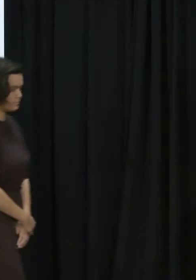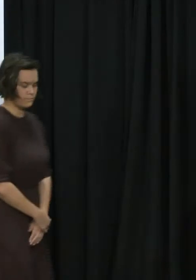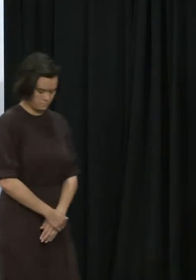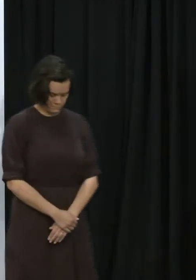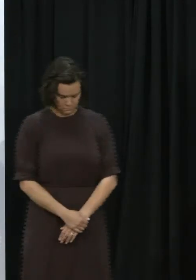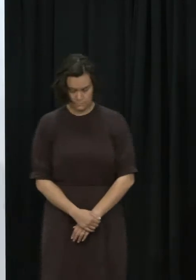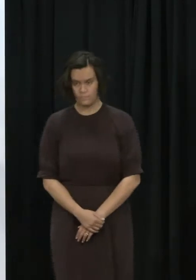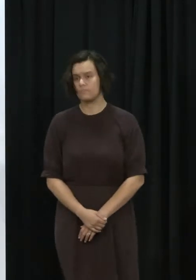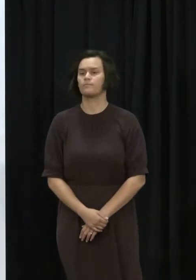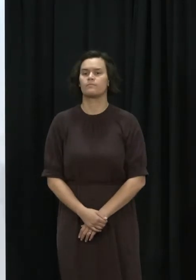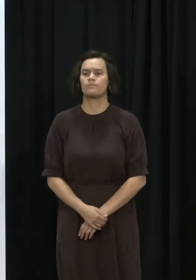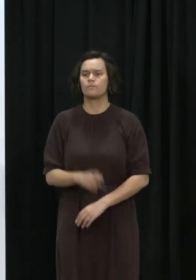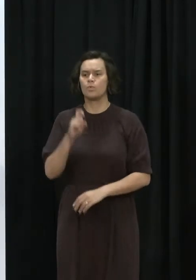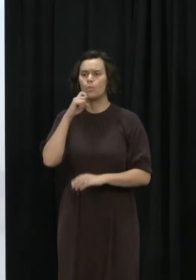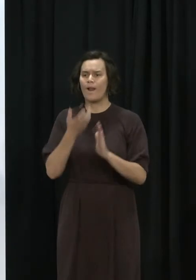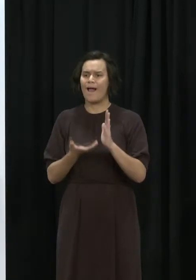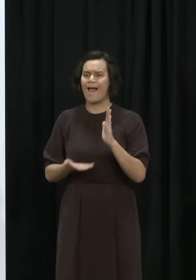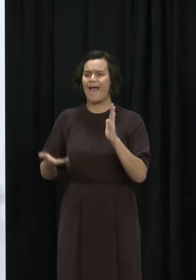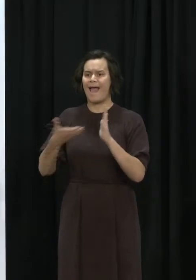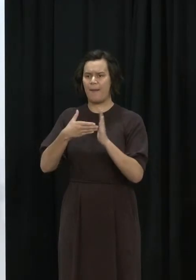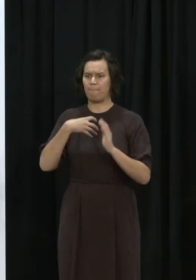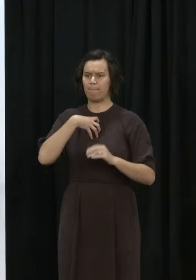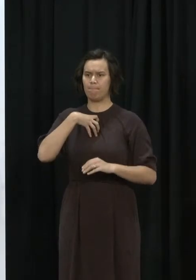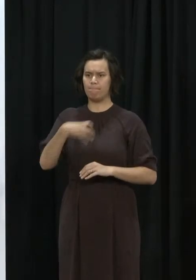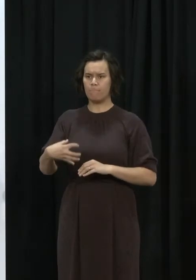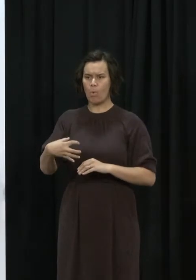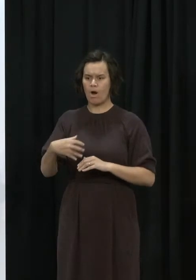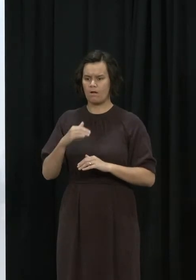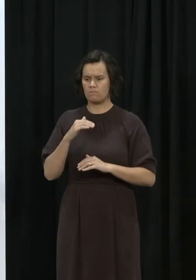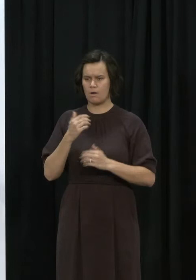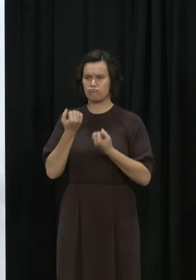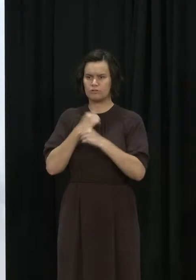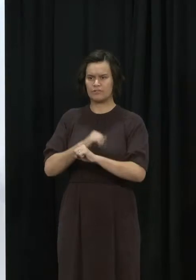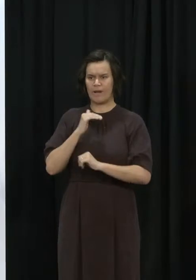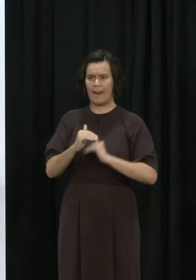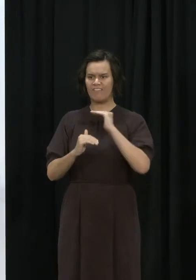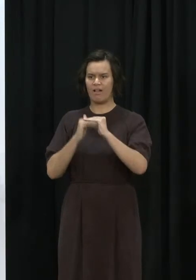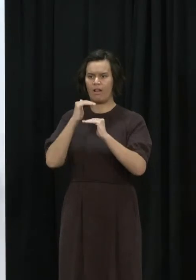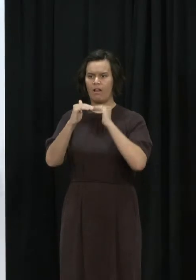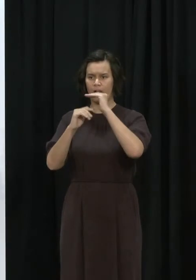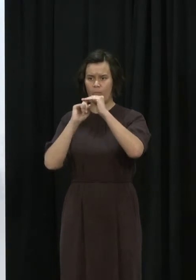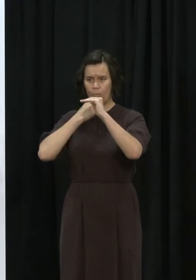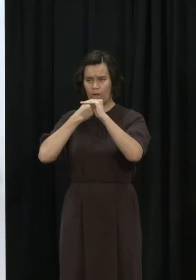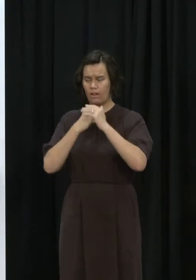te korero matua i roto i te I tenei wa ko te mea whakatairanga he mea.